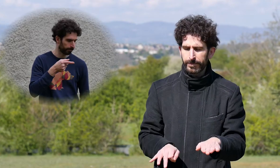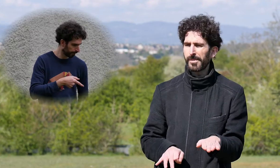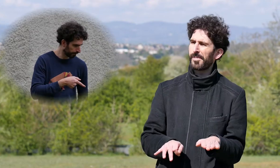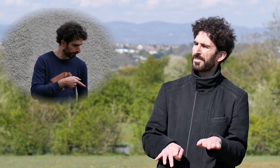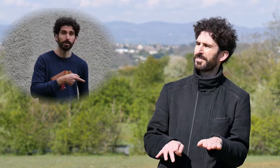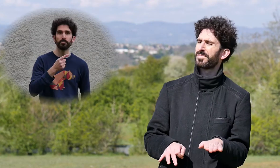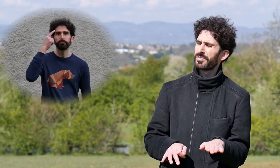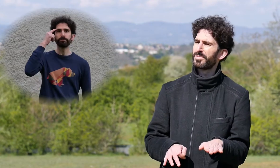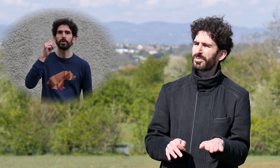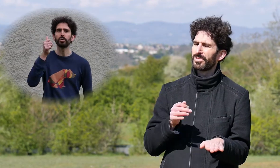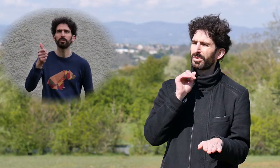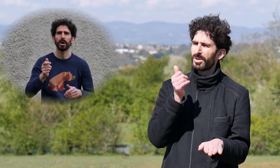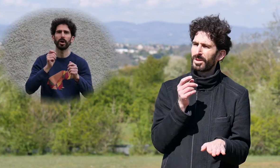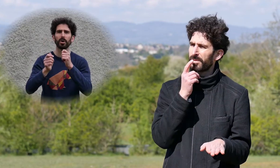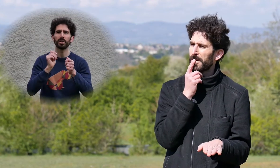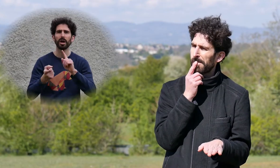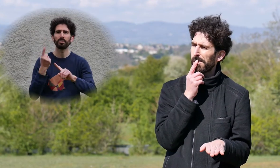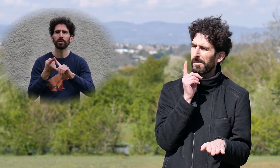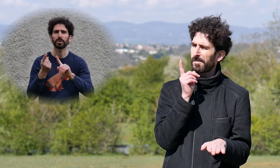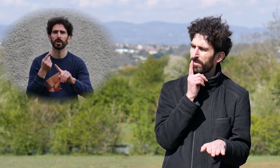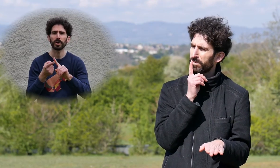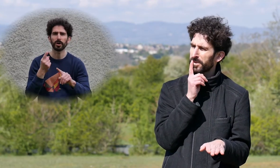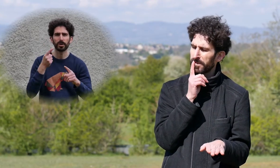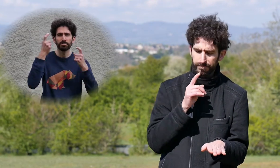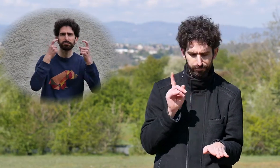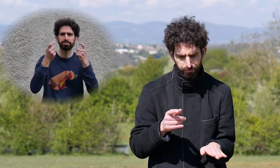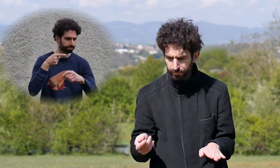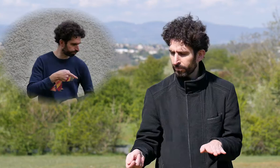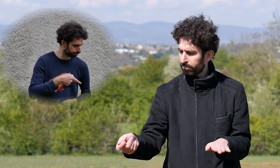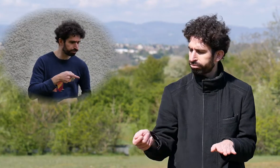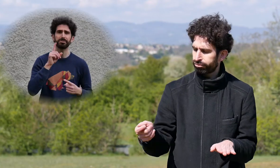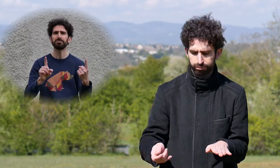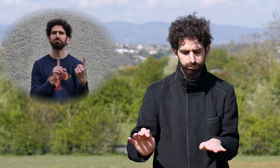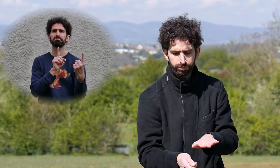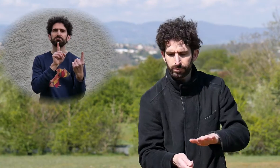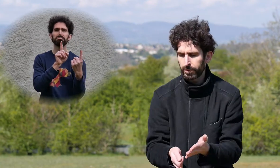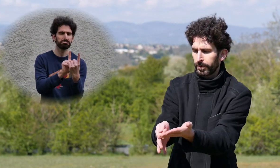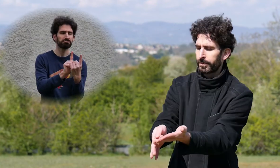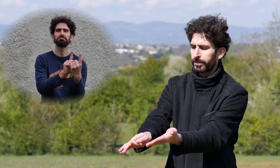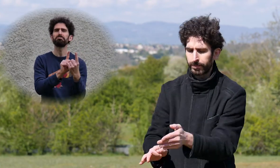* Au fait, demain, j'ai un entretien important. * * J'y réfléchis : je rencontre l'interlocuteur *